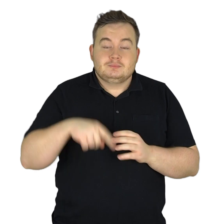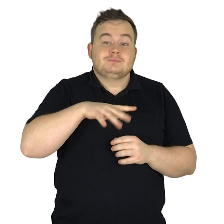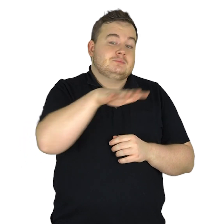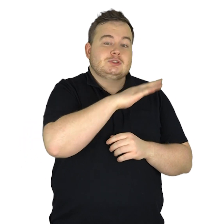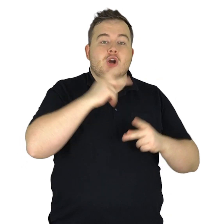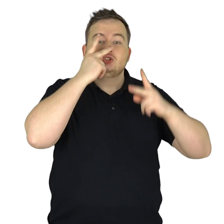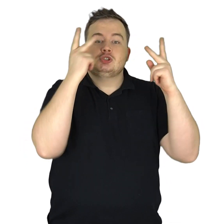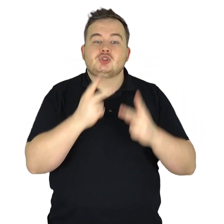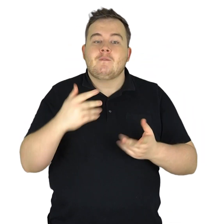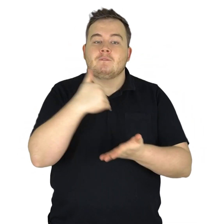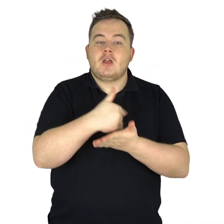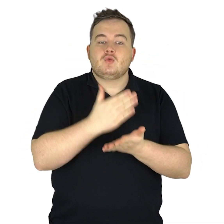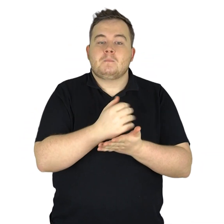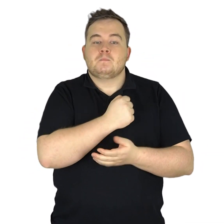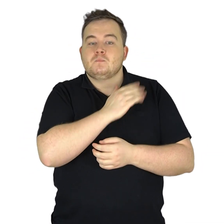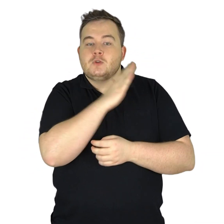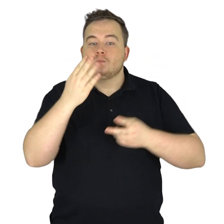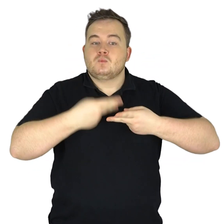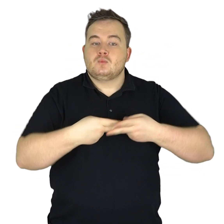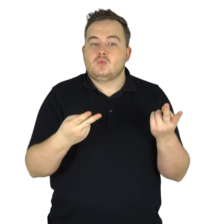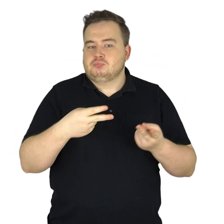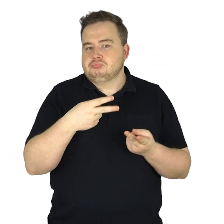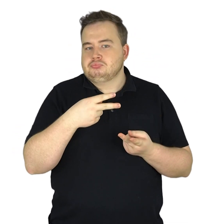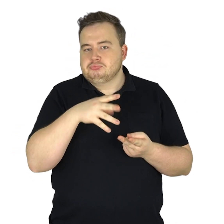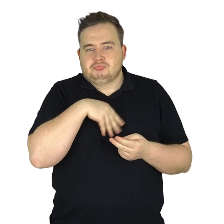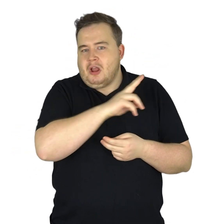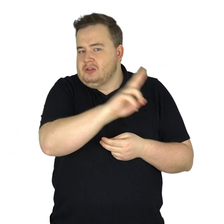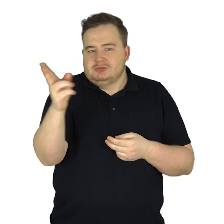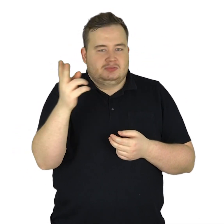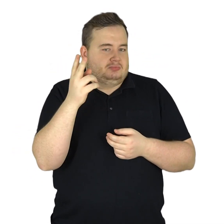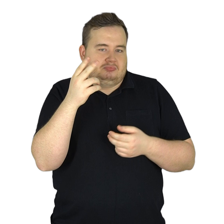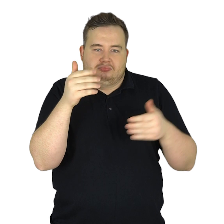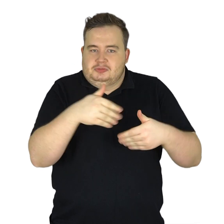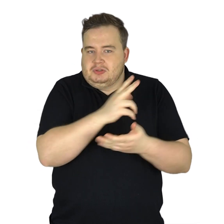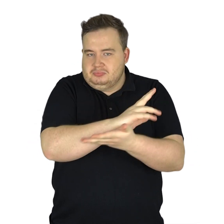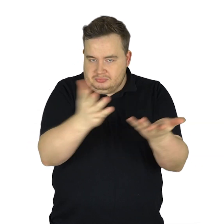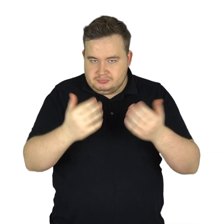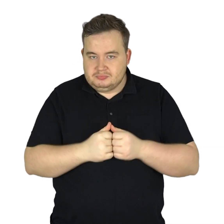Czytelnikiem Wojewódzkiej Biblioteki Publicznej może zostać każdy.